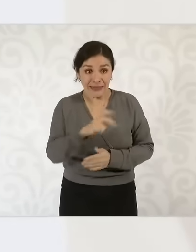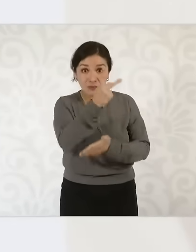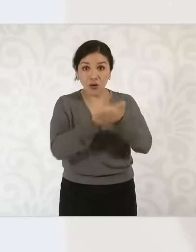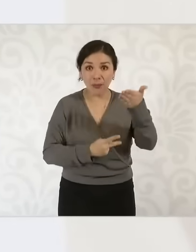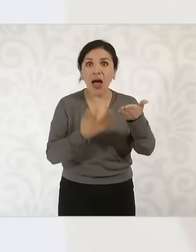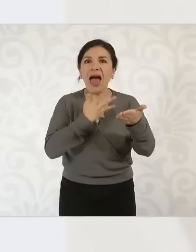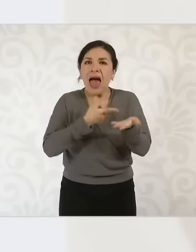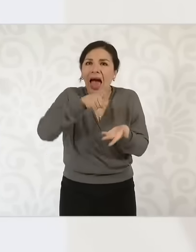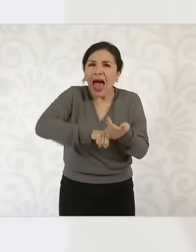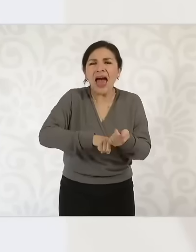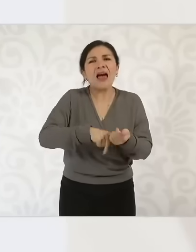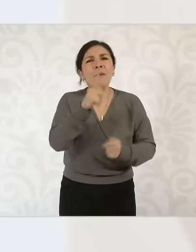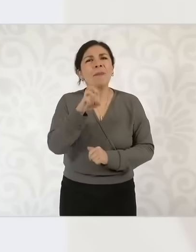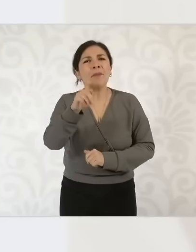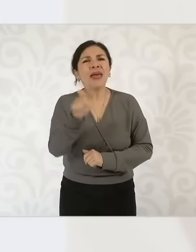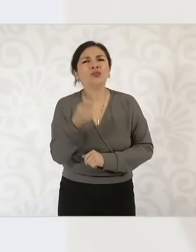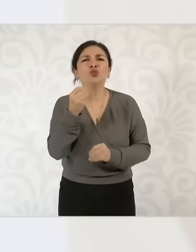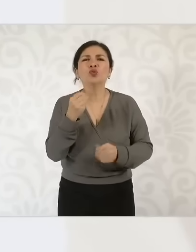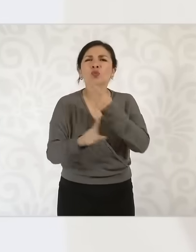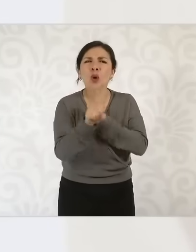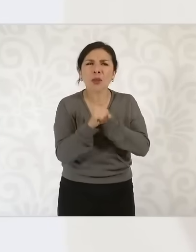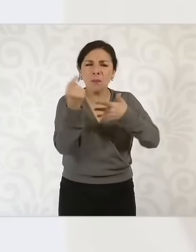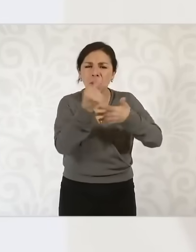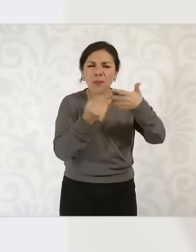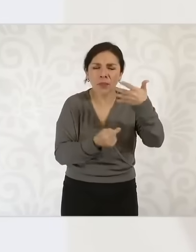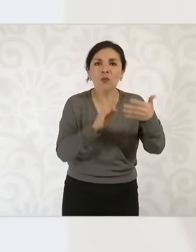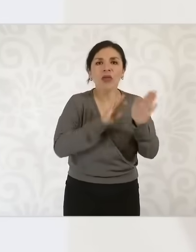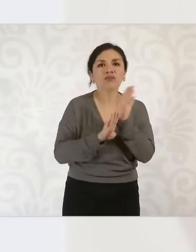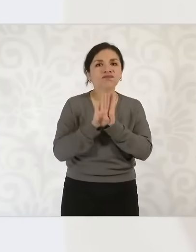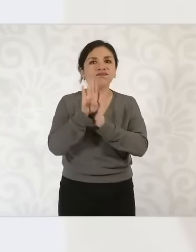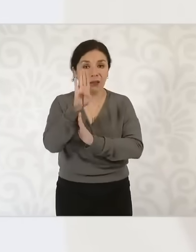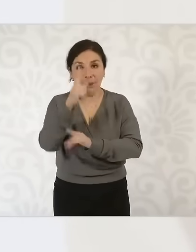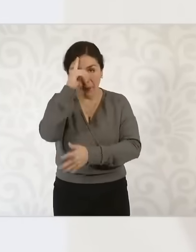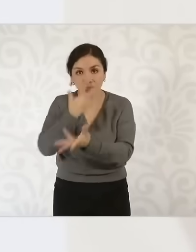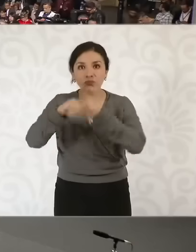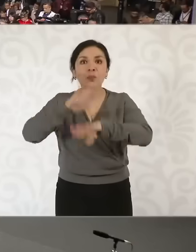y estamos construyendo hacia el futuro. Reflejo de ello es como la buena noticia que nos dio el